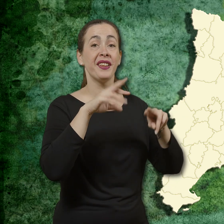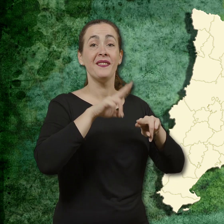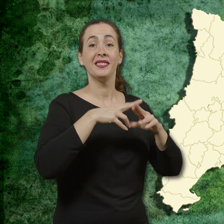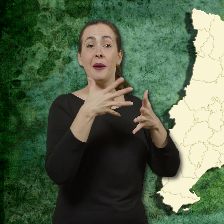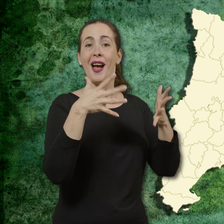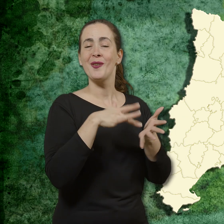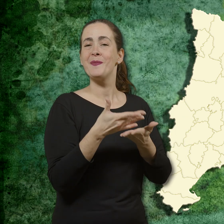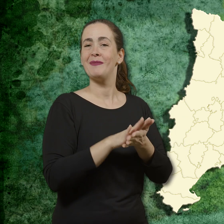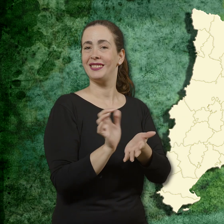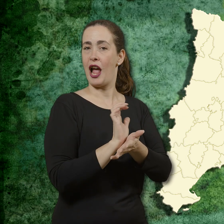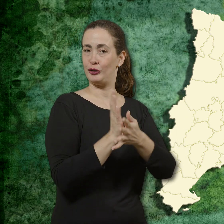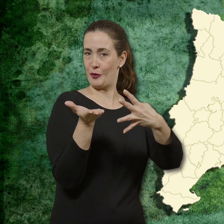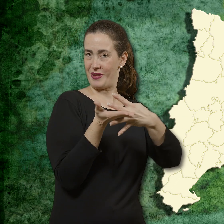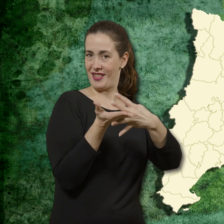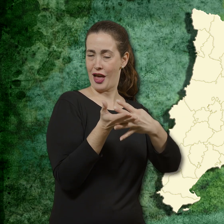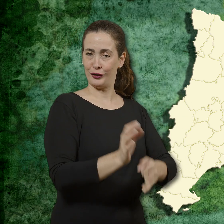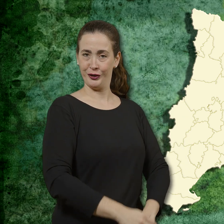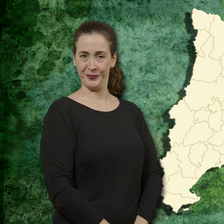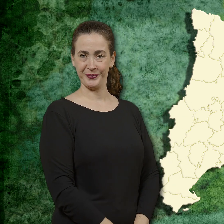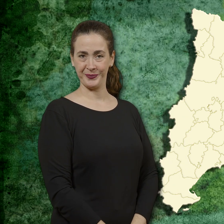Festa Major: meitat d’agost